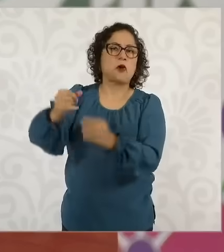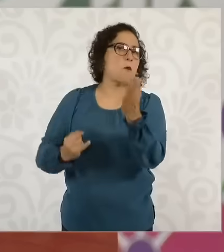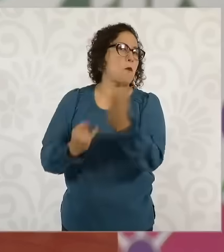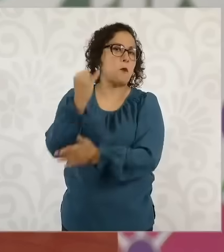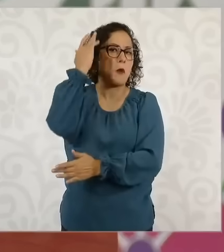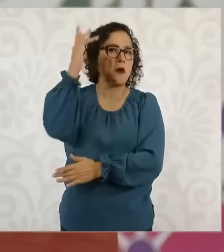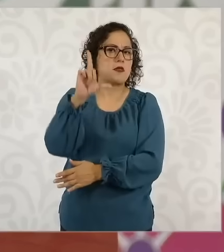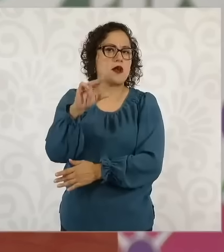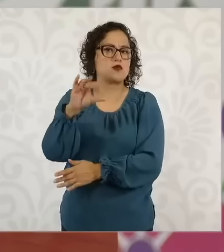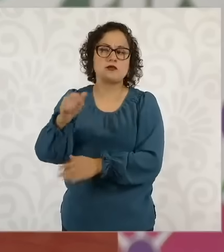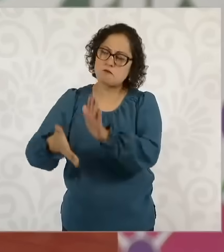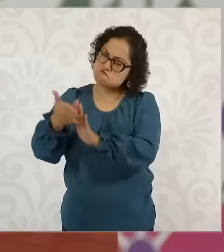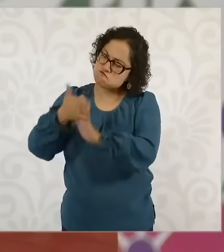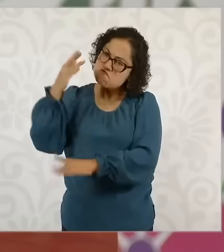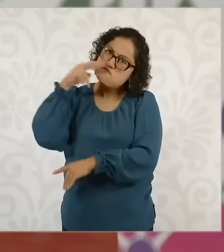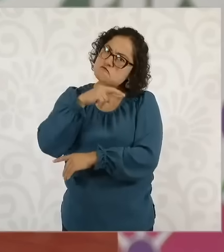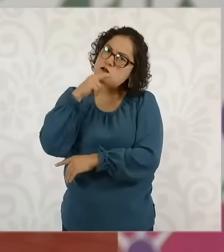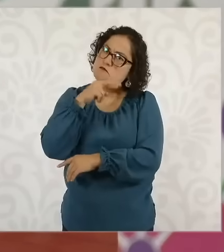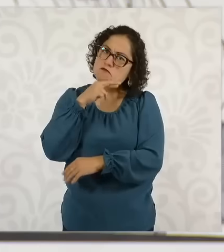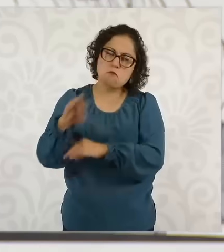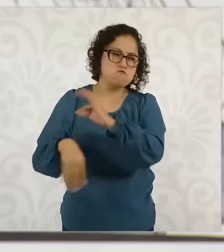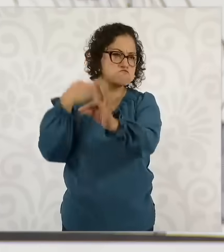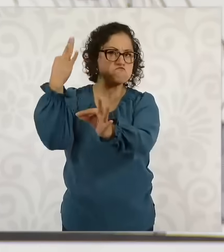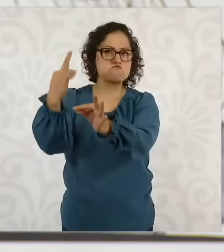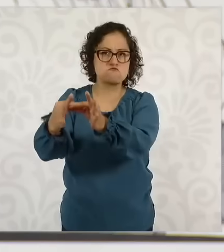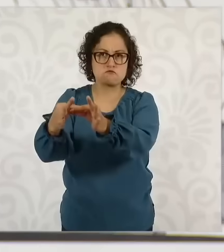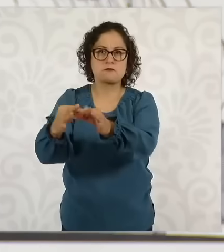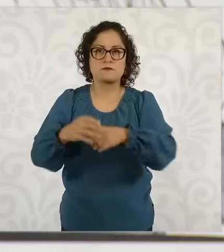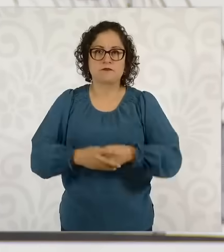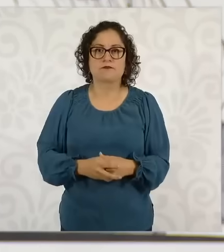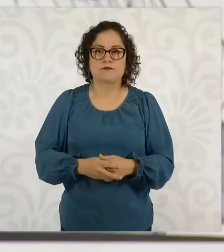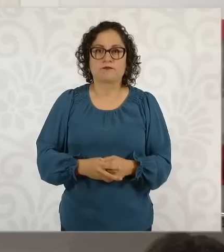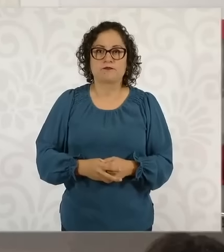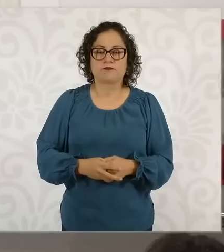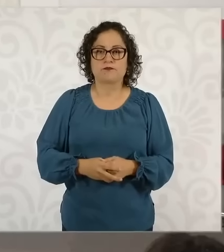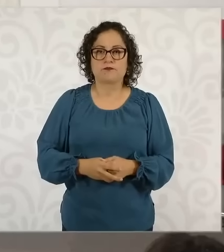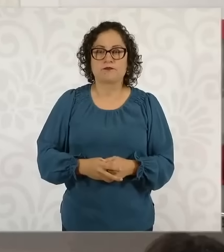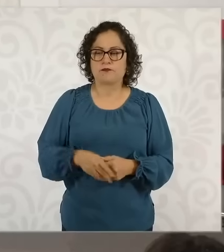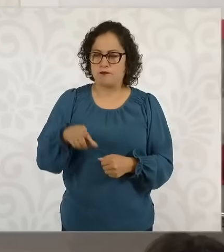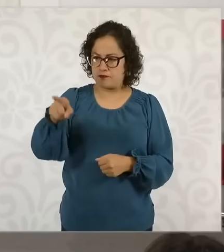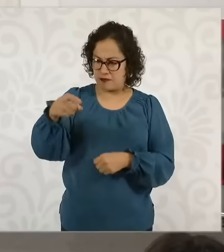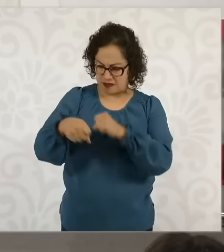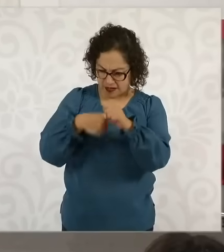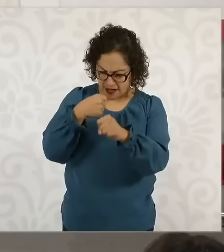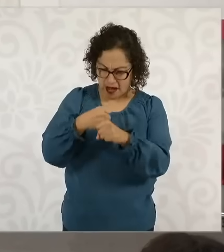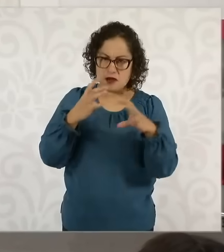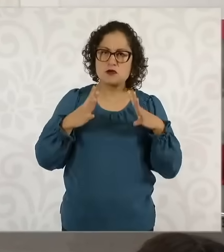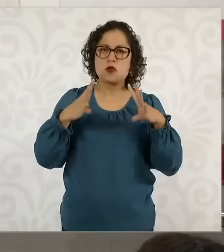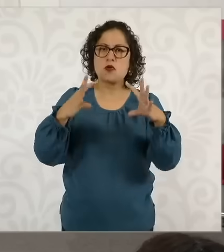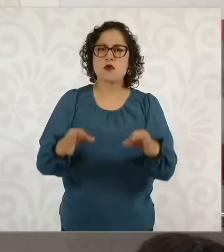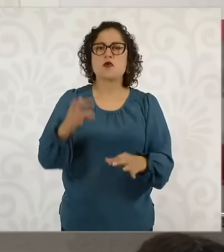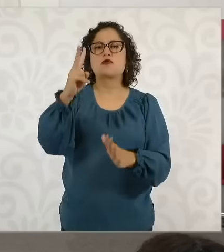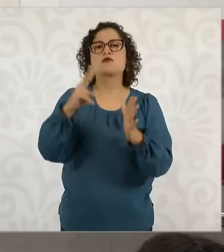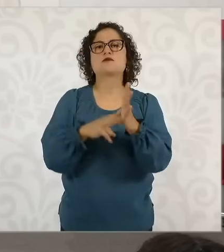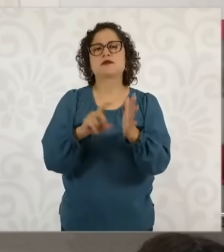Cuando están listos los dos aeropuertos. Se inaugura en 2022 o 23. A ver, recuérdame la fecha